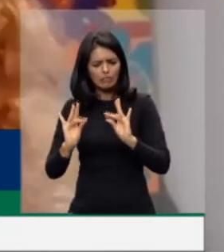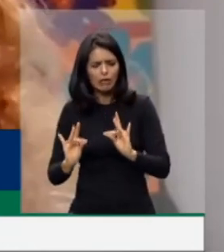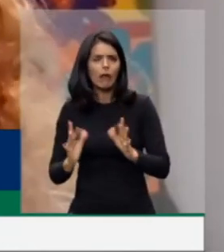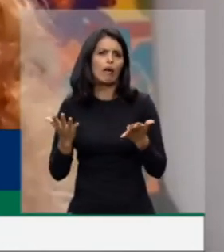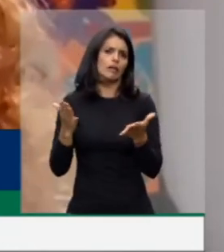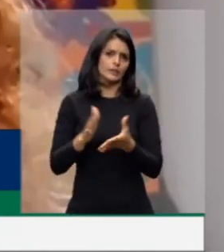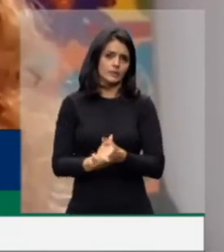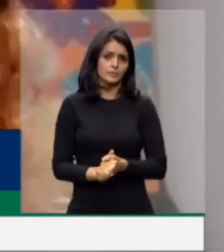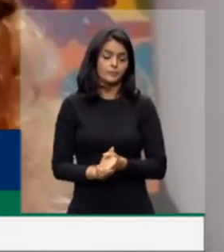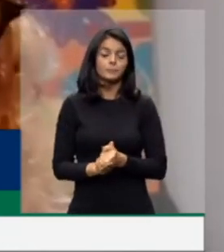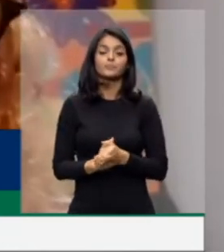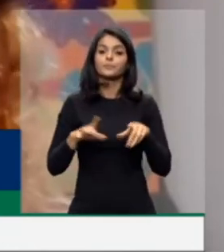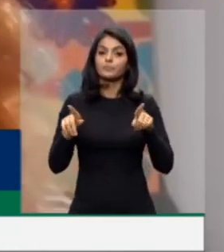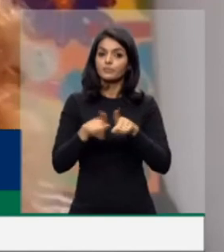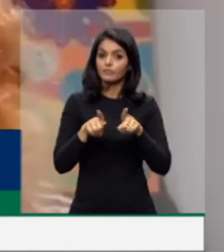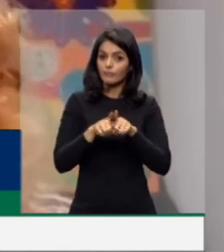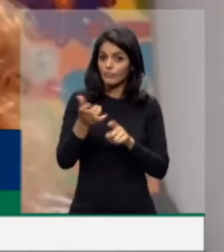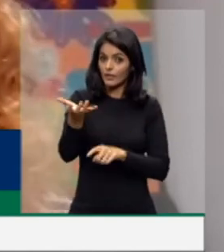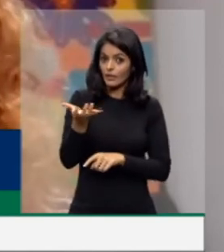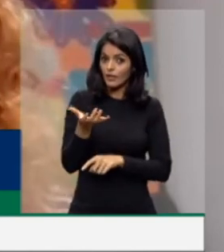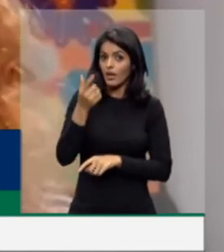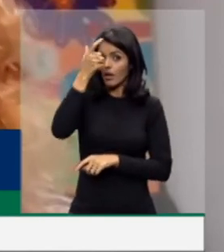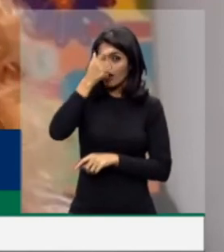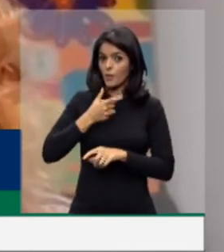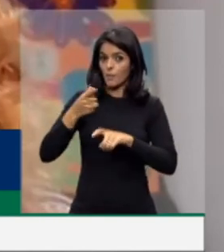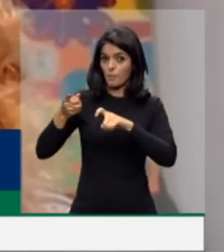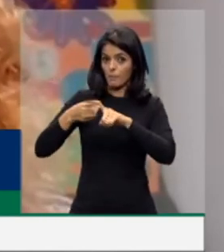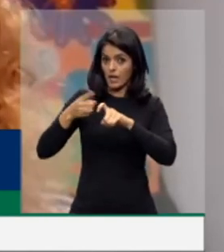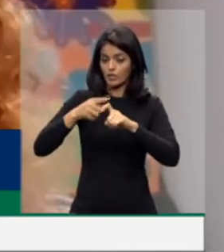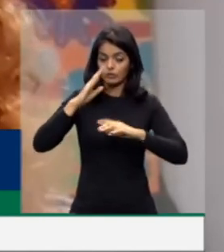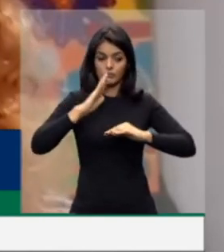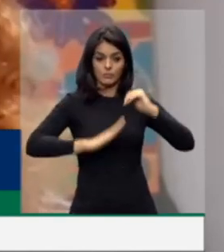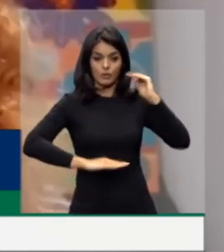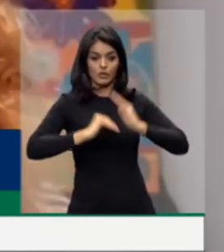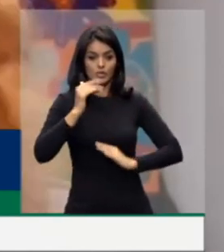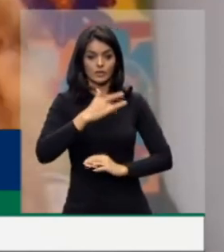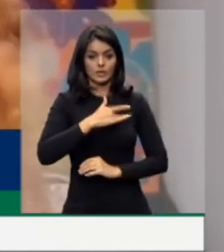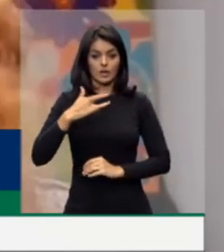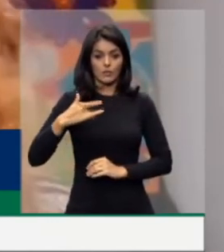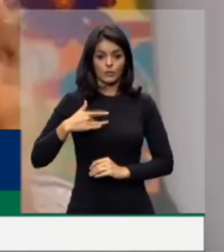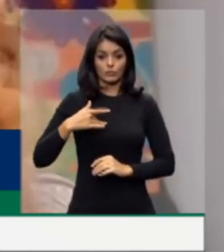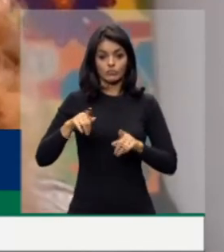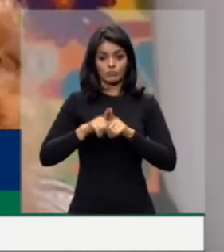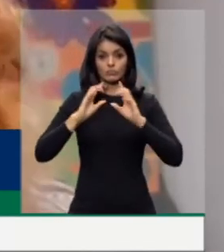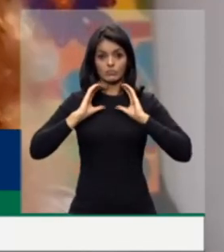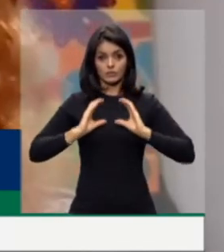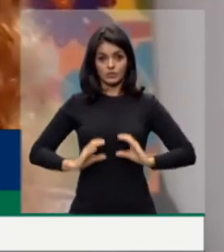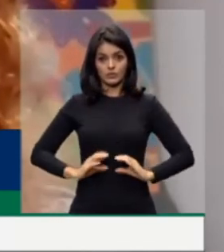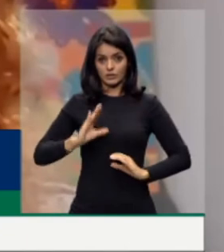RELATÓRIO A ALGO CONSENSUAL PARA QUE NÓS PUDÀSSEMOS TRATAR ISSO COM MAIS CARINHO E COM MAIS CUIDADO, MAS EU QUERIA TAMBÉM PRESIDENTE, COMO MÉDICA, COMO